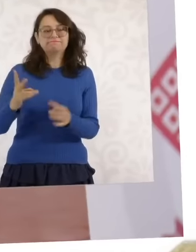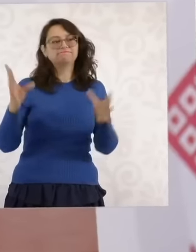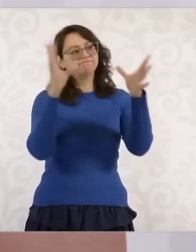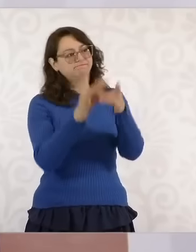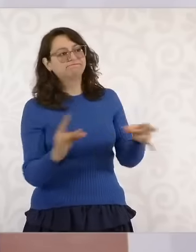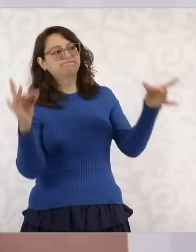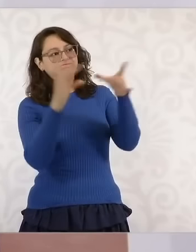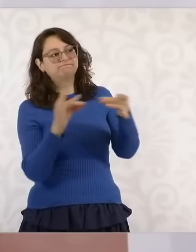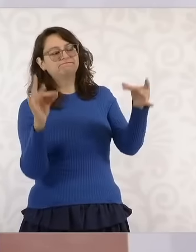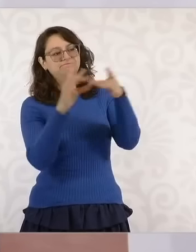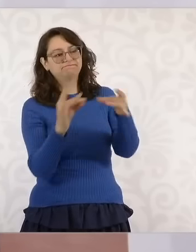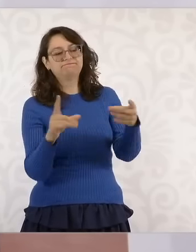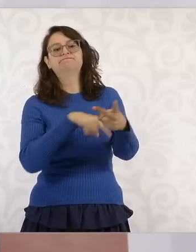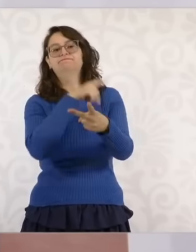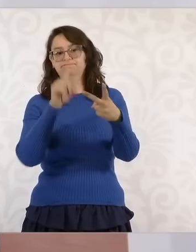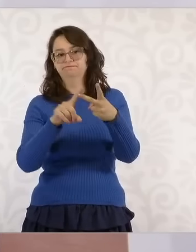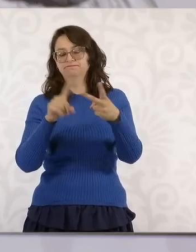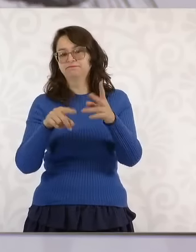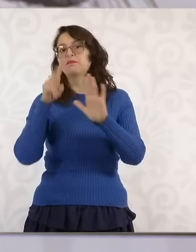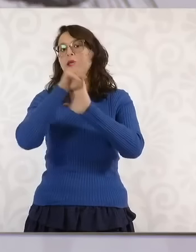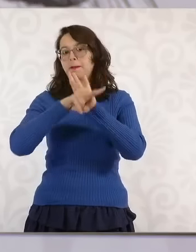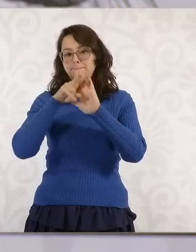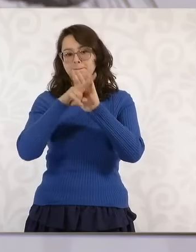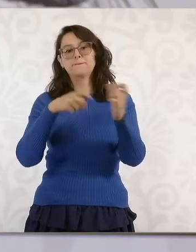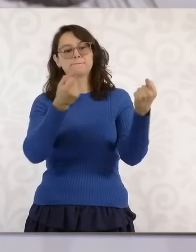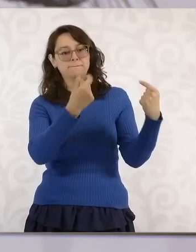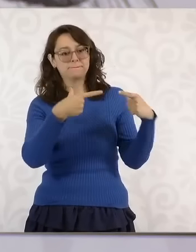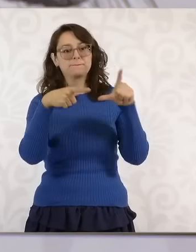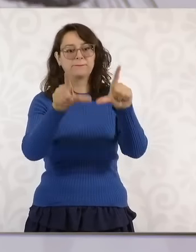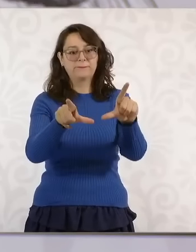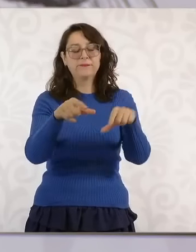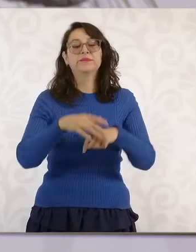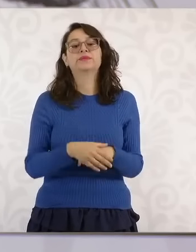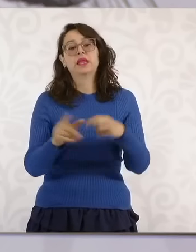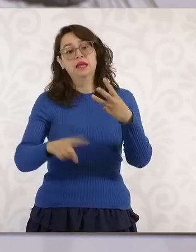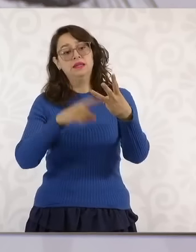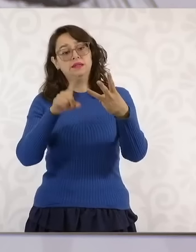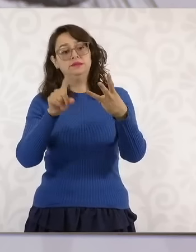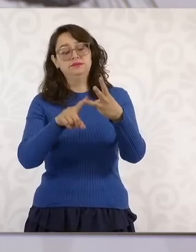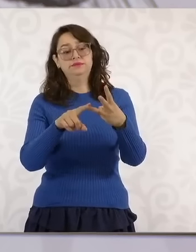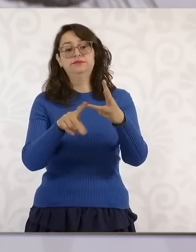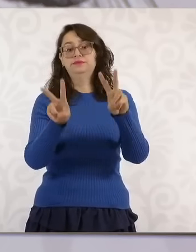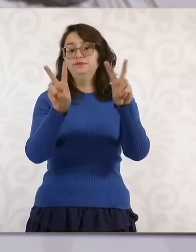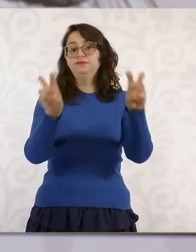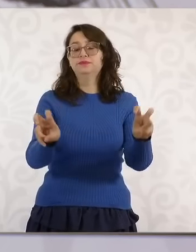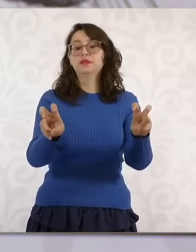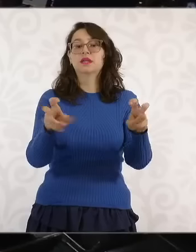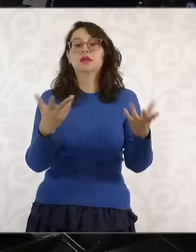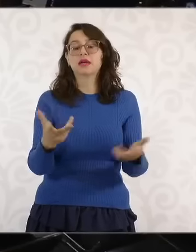Después de eso eh viene el director del SAT, la secretaria anticorrupción y buen